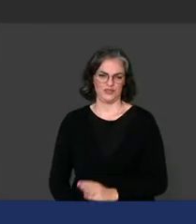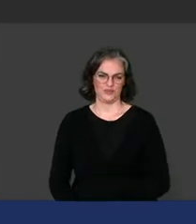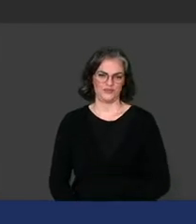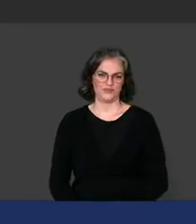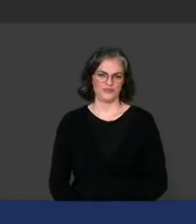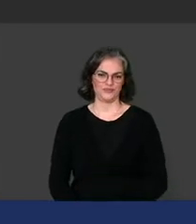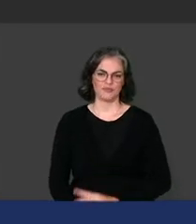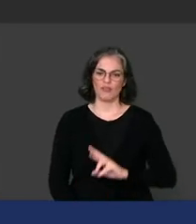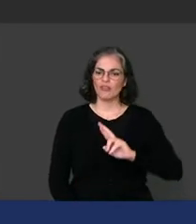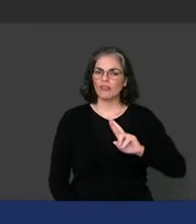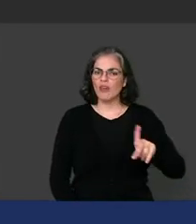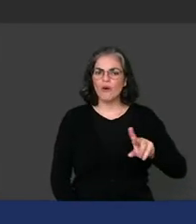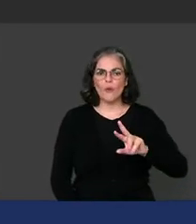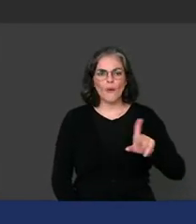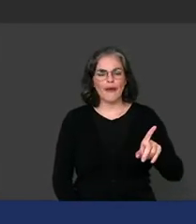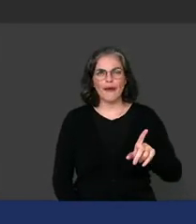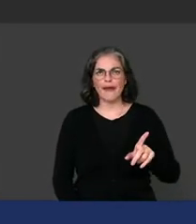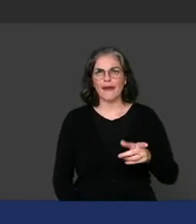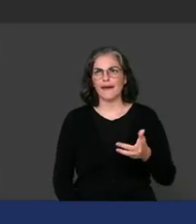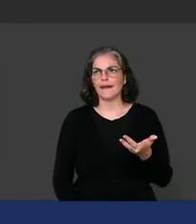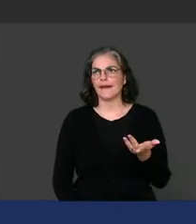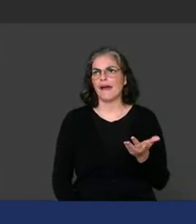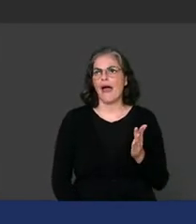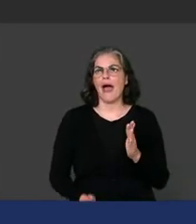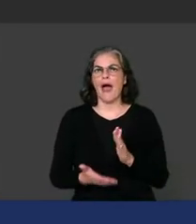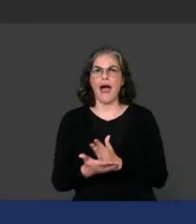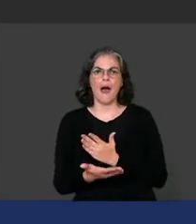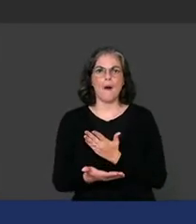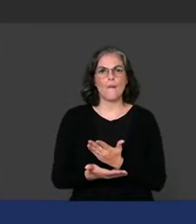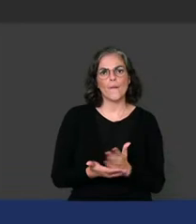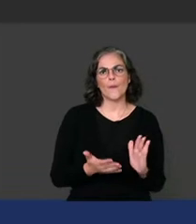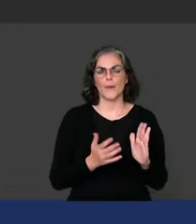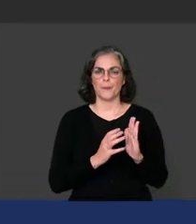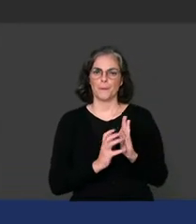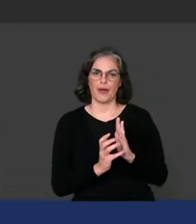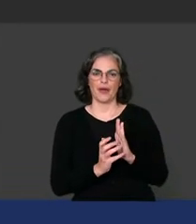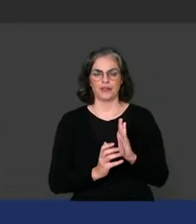DE BRASIL, NÃO É UM PROJETO DE LADO A OU LADO B DE PARTIDO A OU PARTIDO B, É UM PROJETO